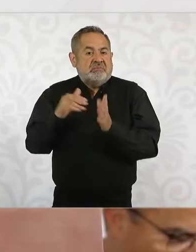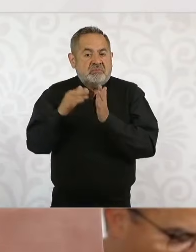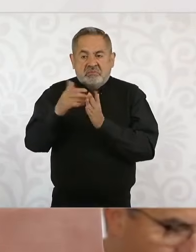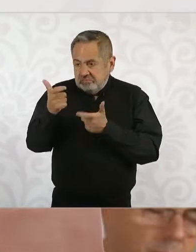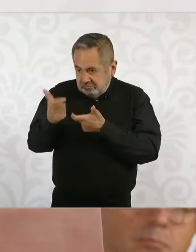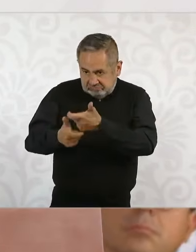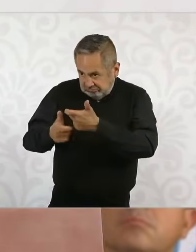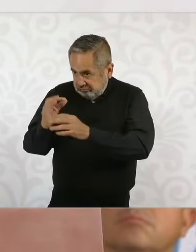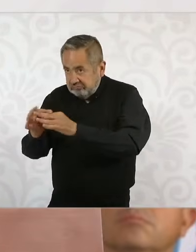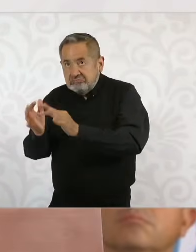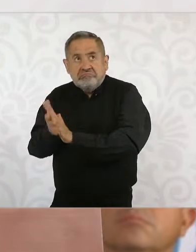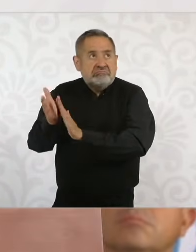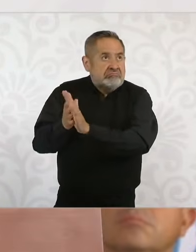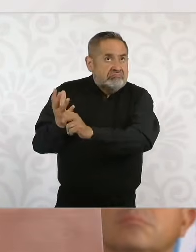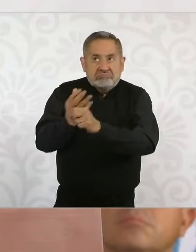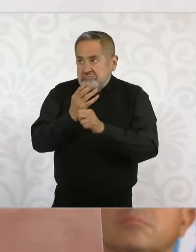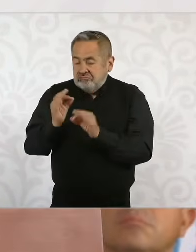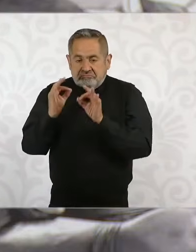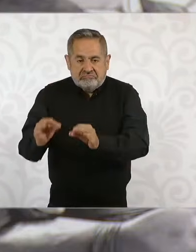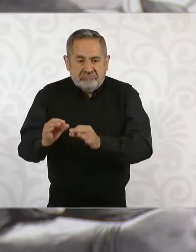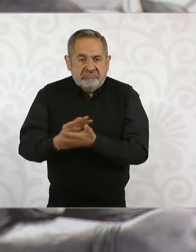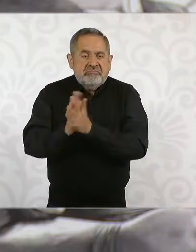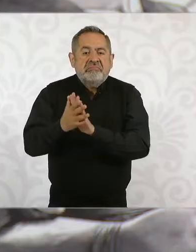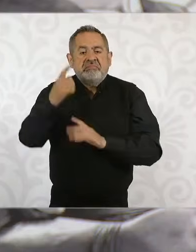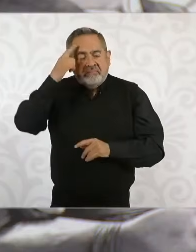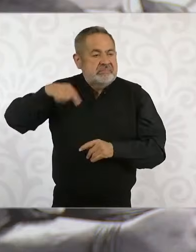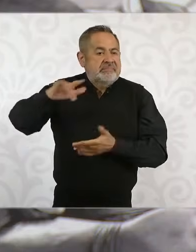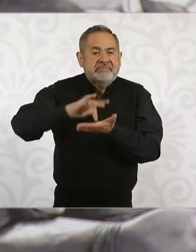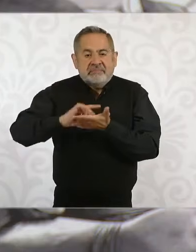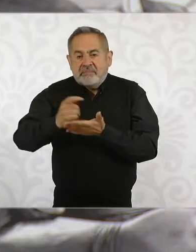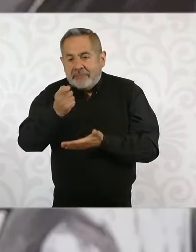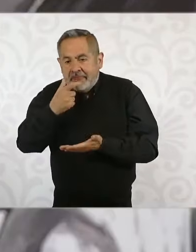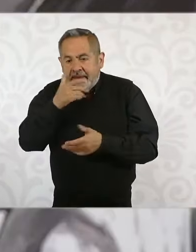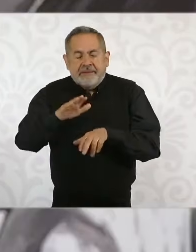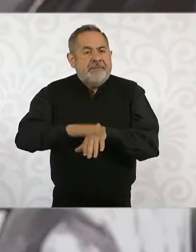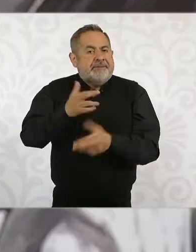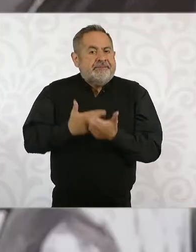Con ellio buscamos fortalecer el suministro de medicamentos para México y también para exportar,